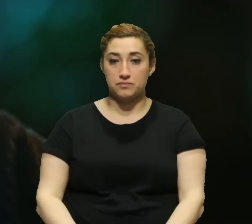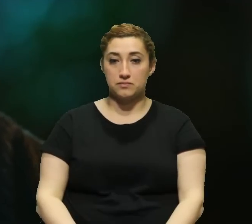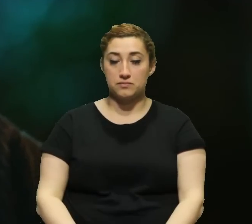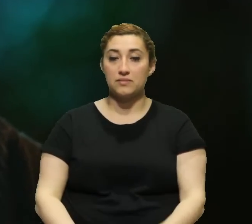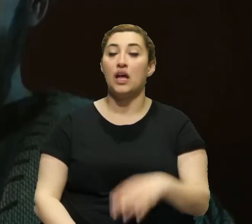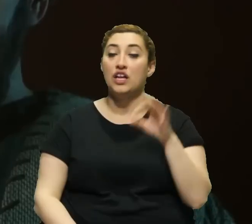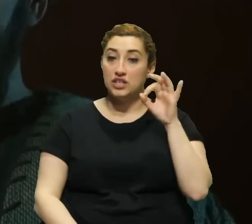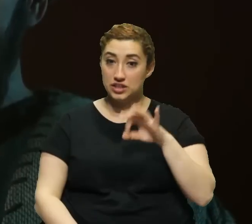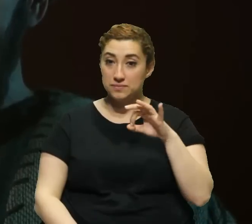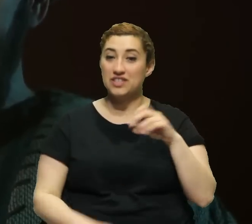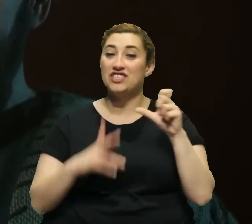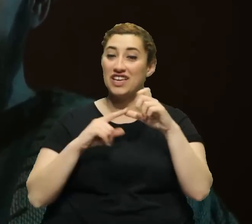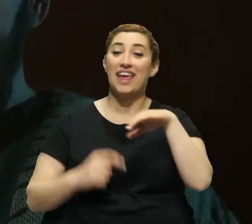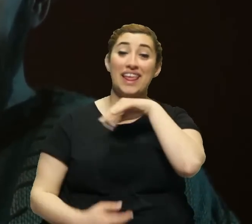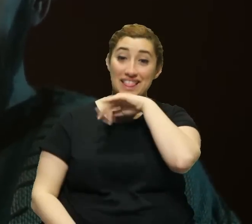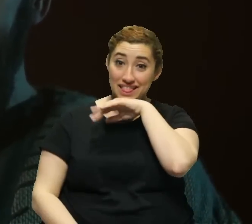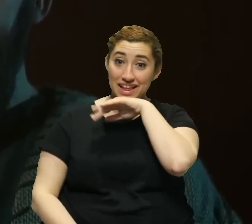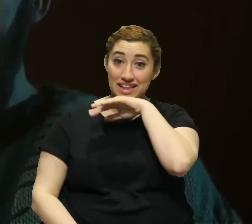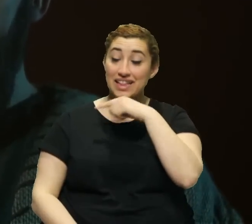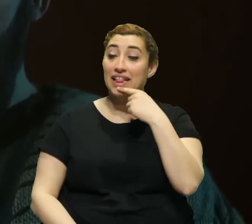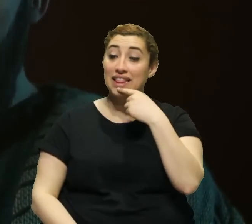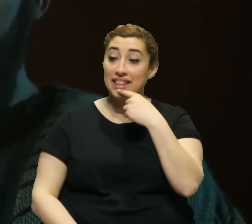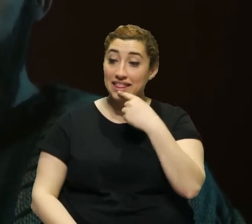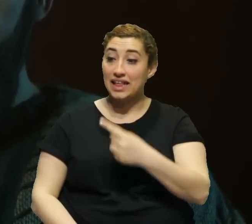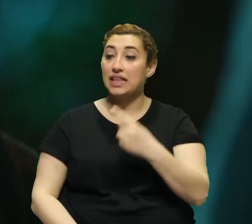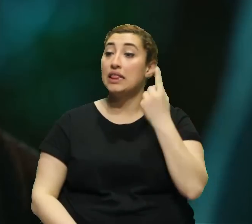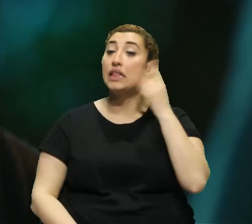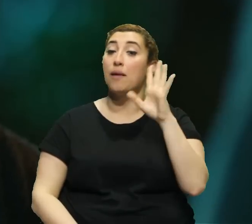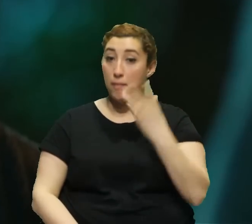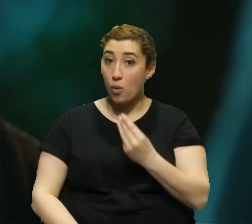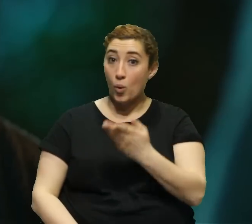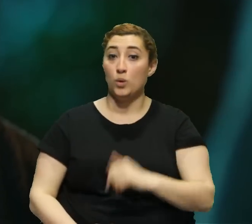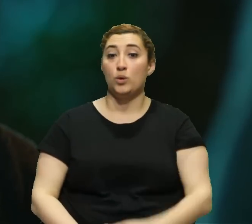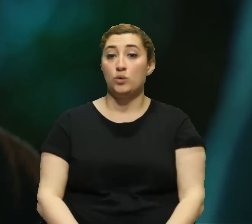Şimdi Şeyh dedenin dediğini tutmamak olur mu hiç?